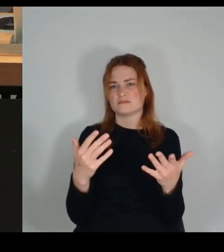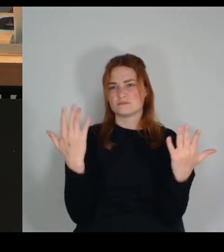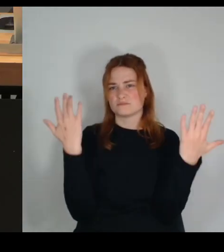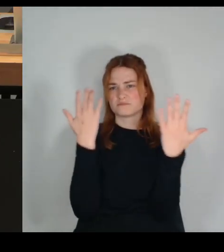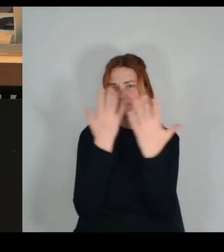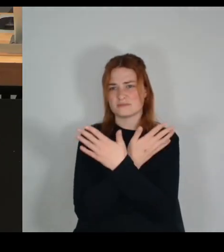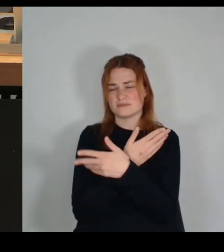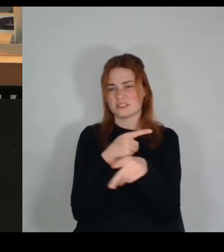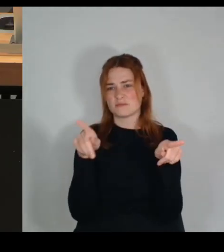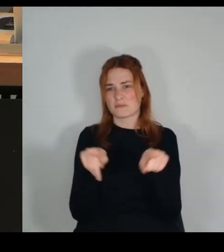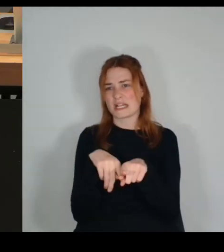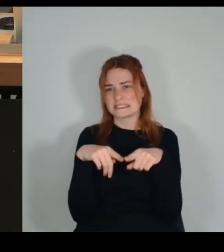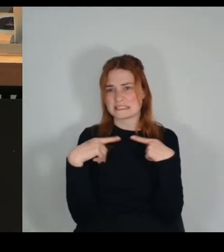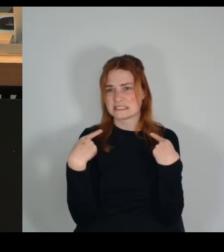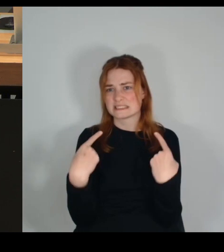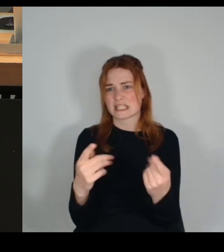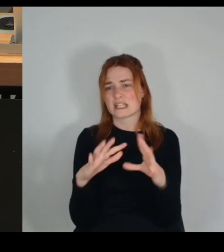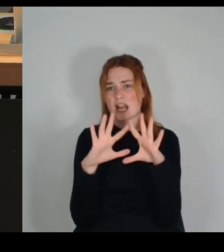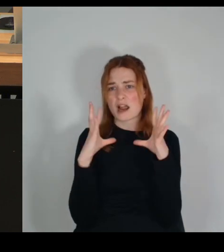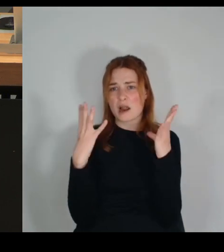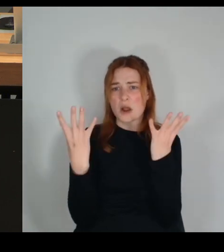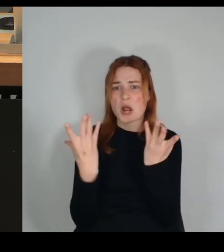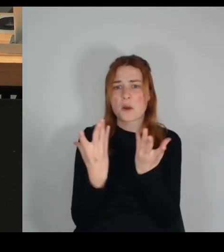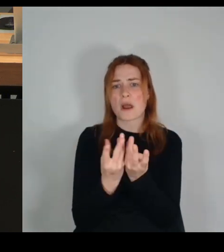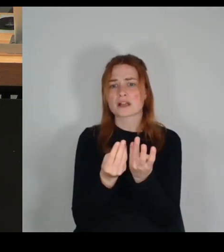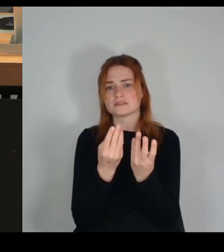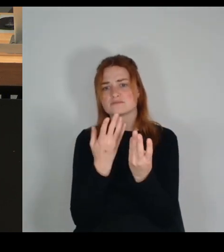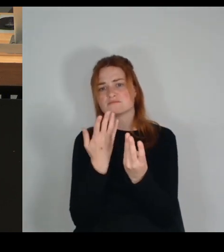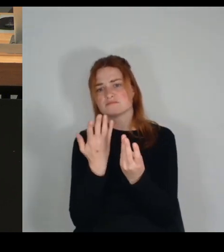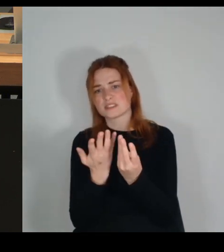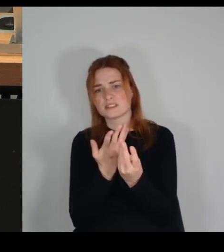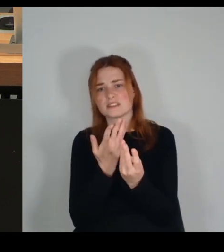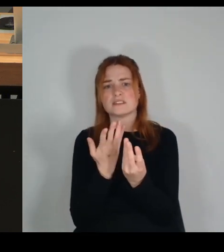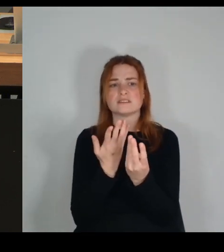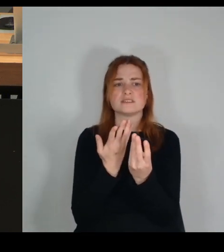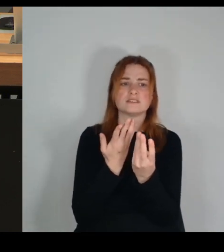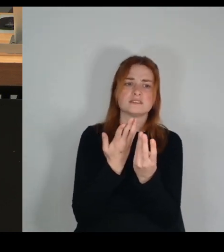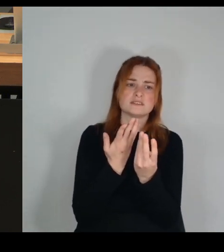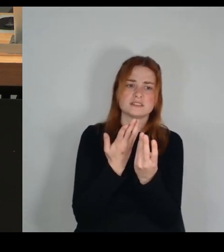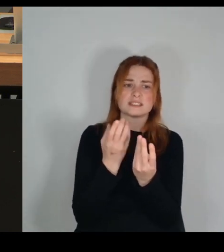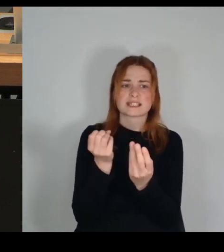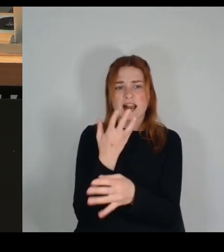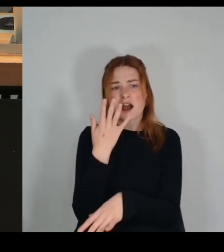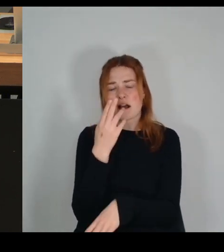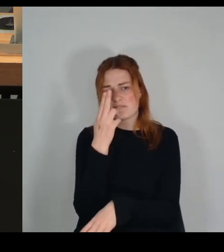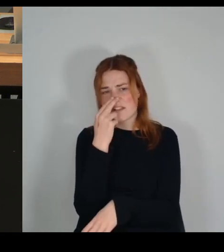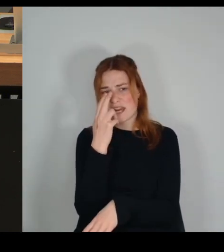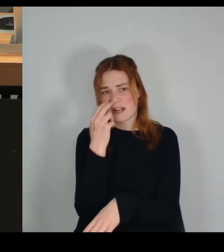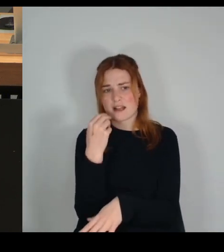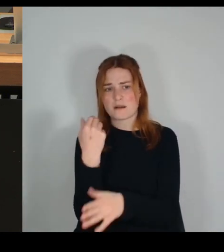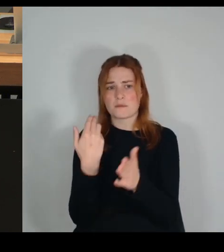Es fehlen klare Belege dafür, ob mithilfe von Schleierfahndung tatsächlich